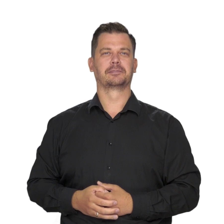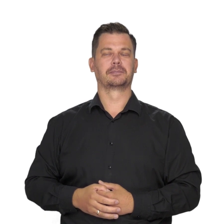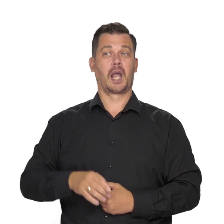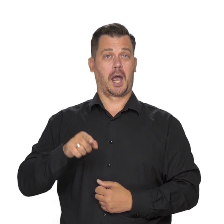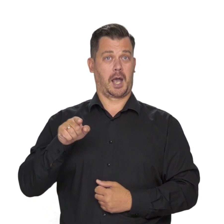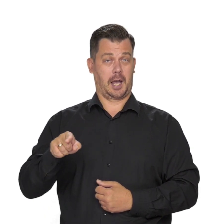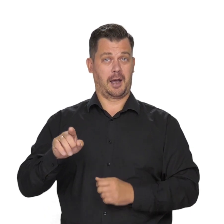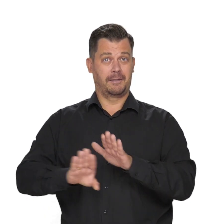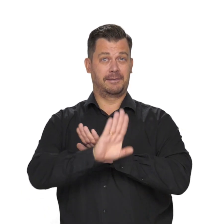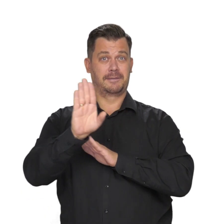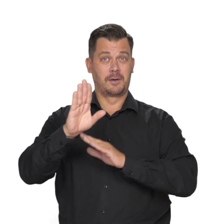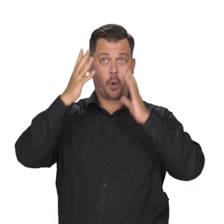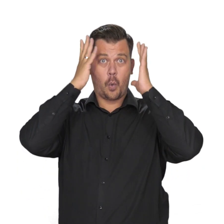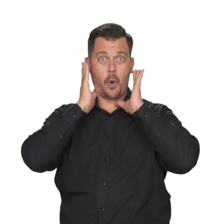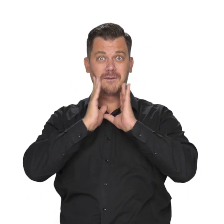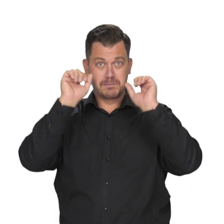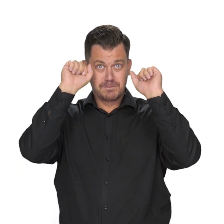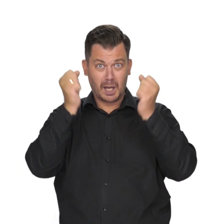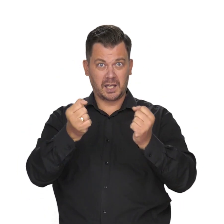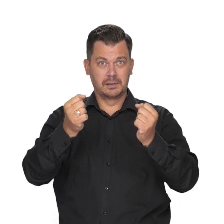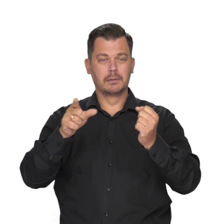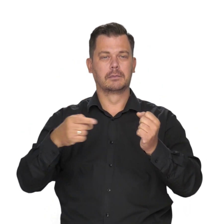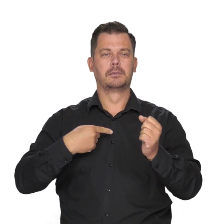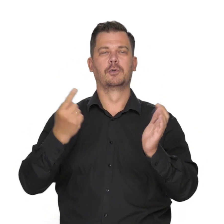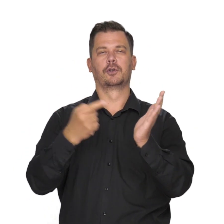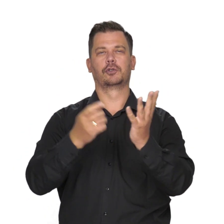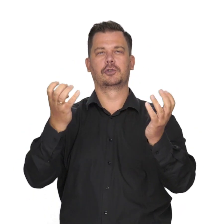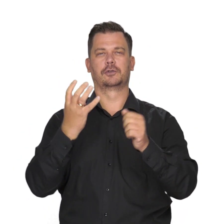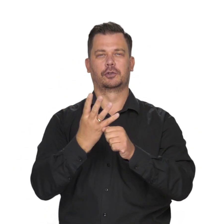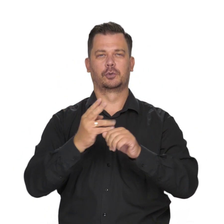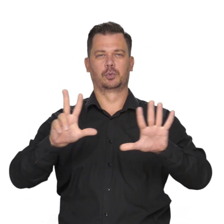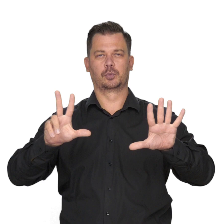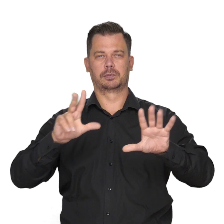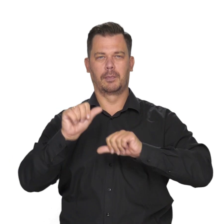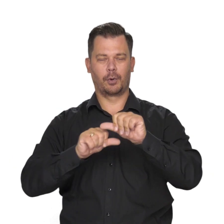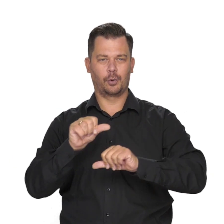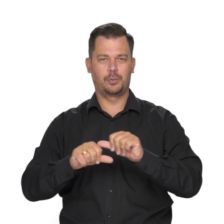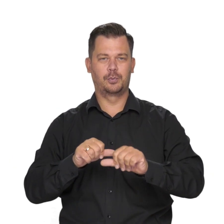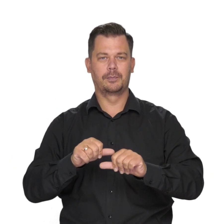Prezentowane na wystawie głowy byków to litografie wykonane w 1948 roku.